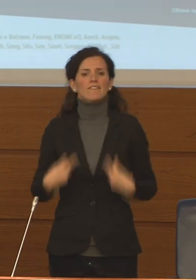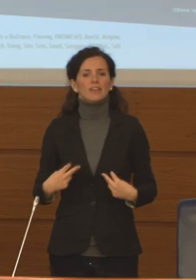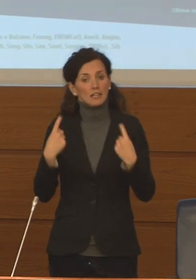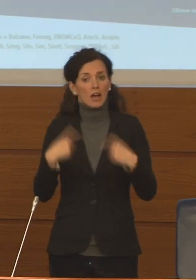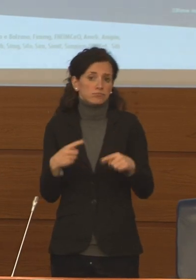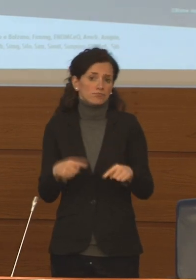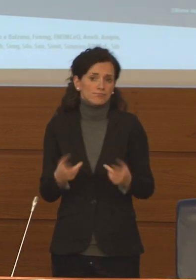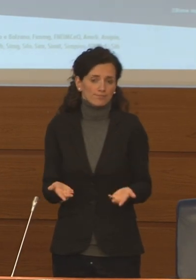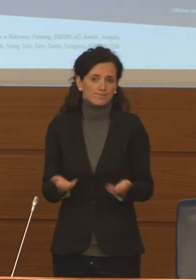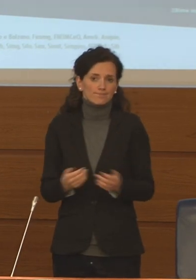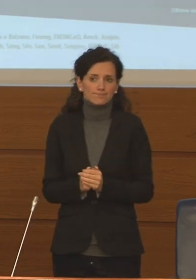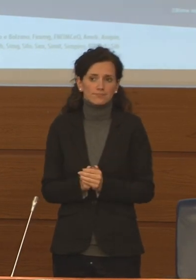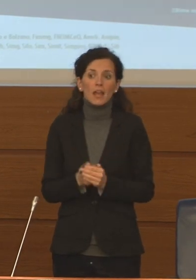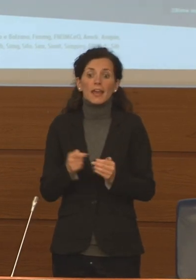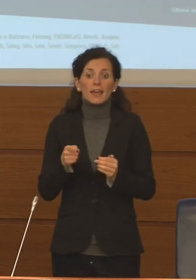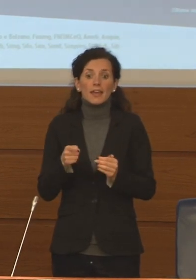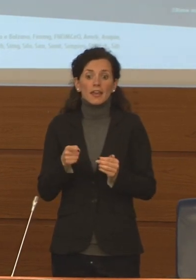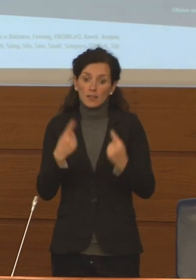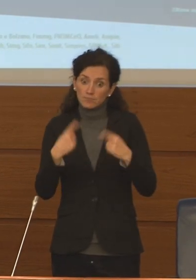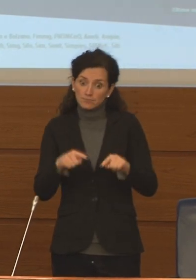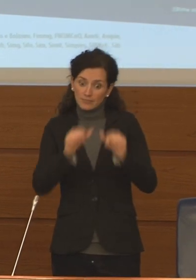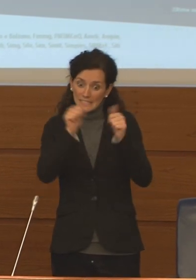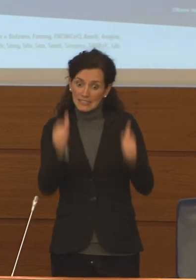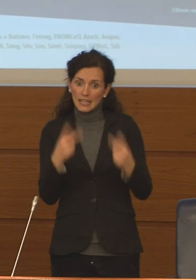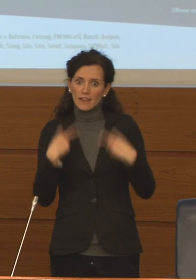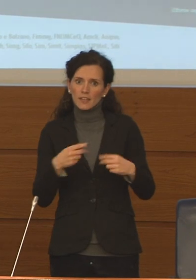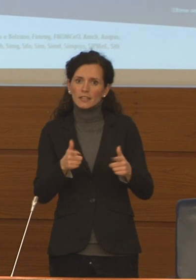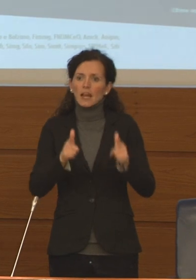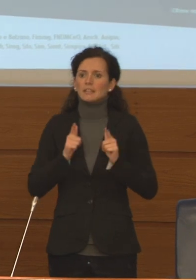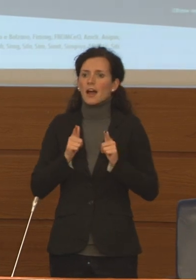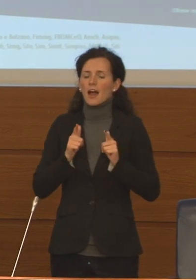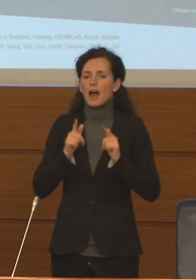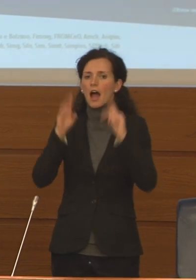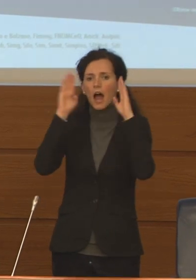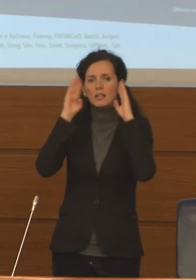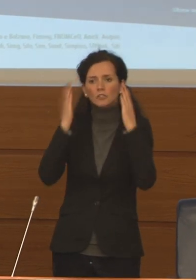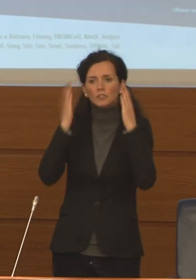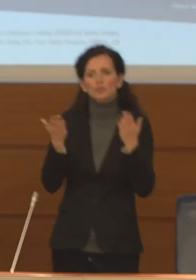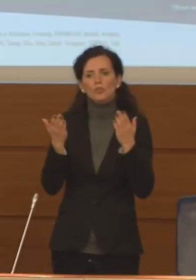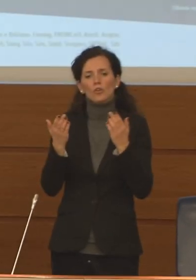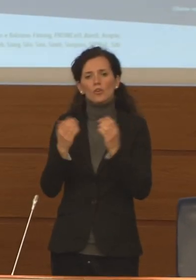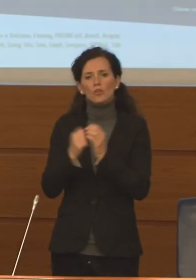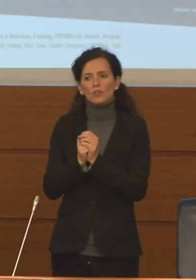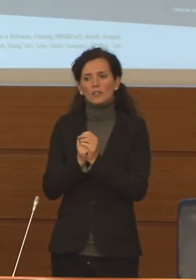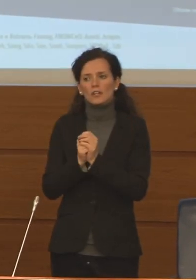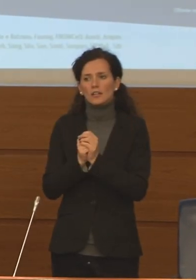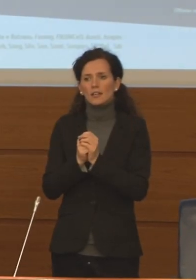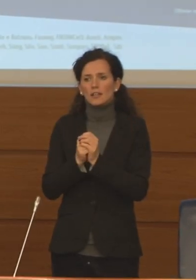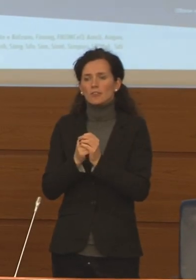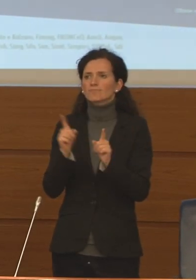che portino ad interrompere quelle che sono le vie